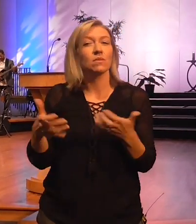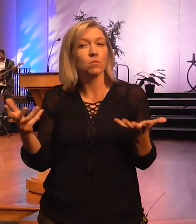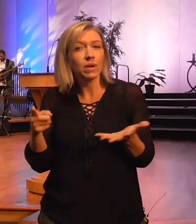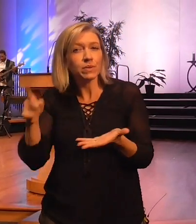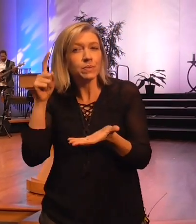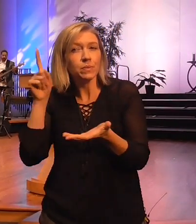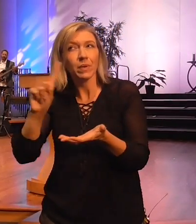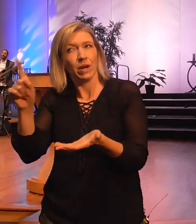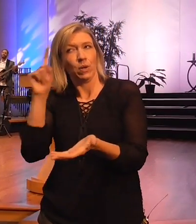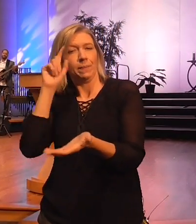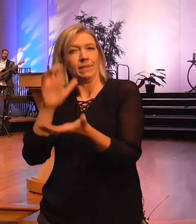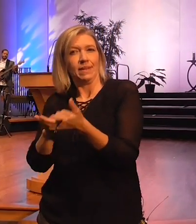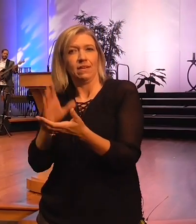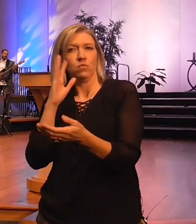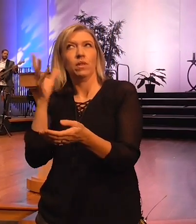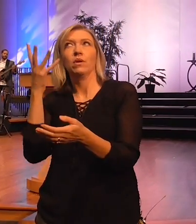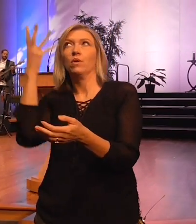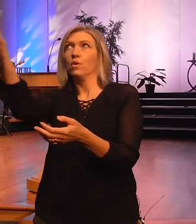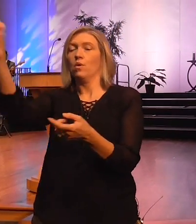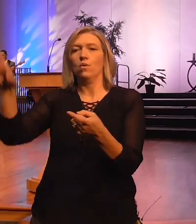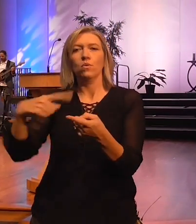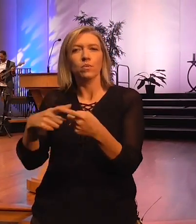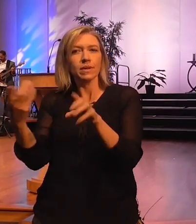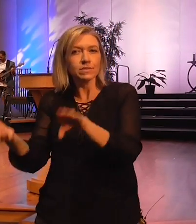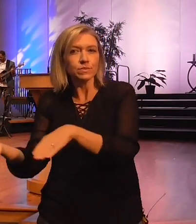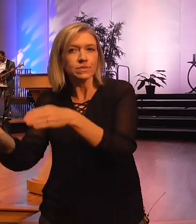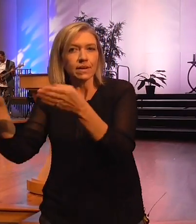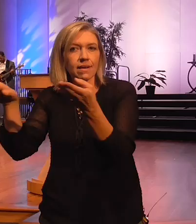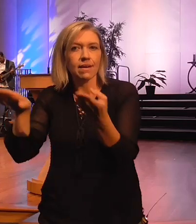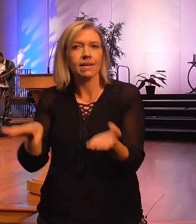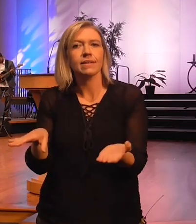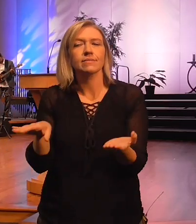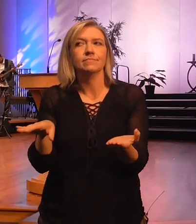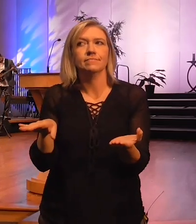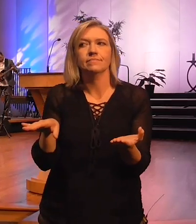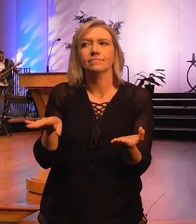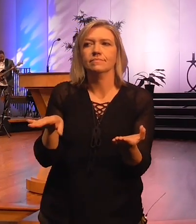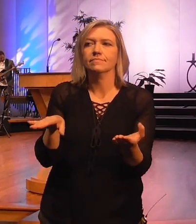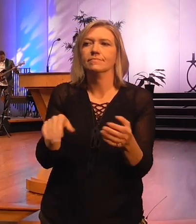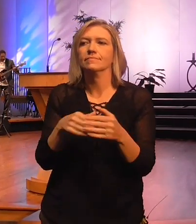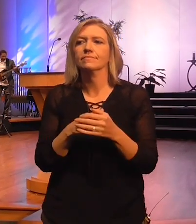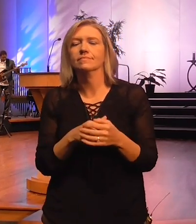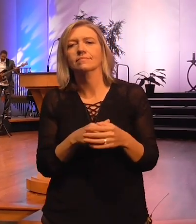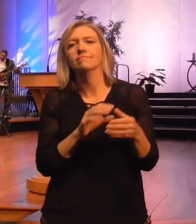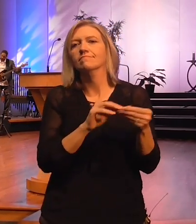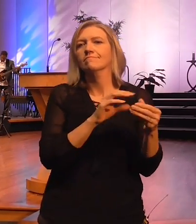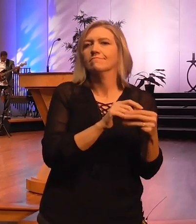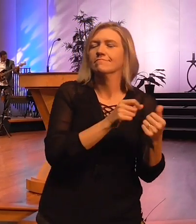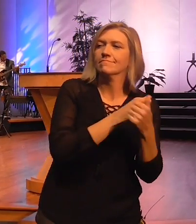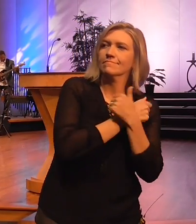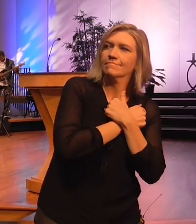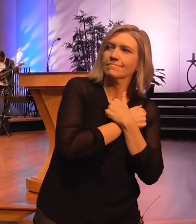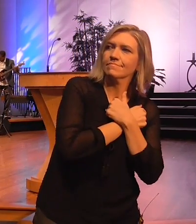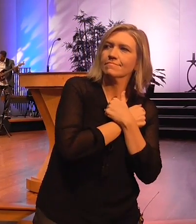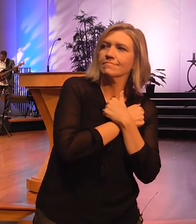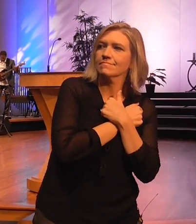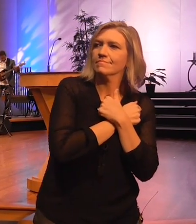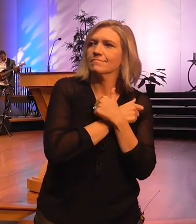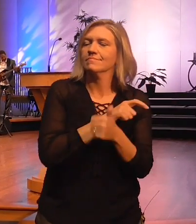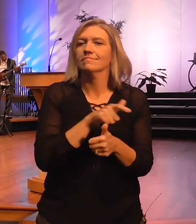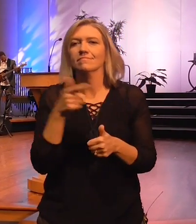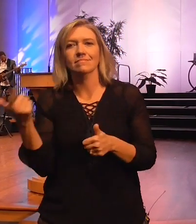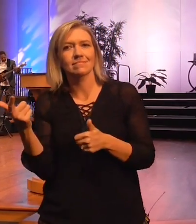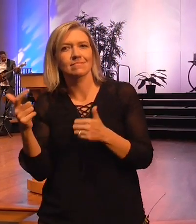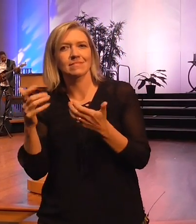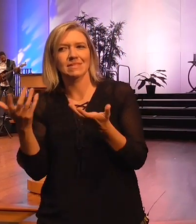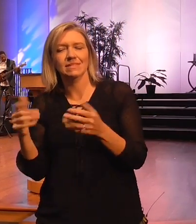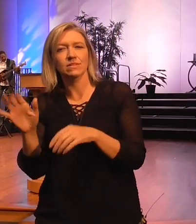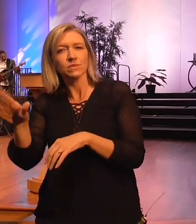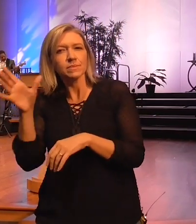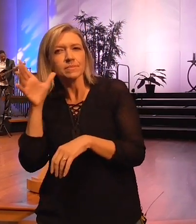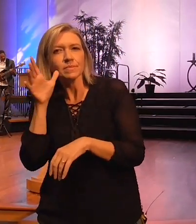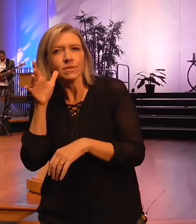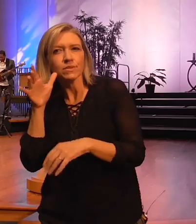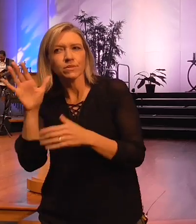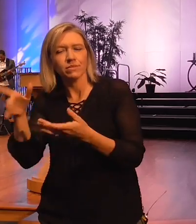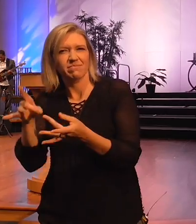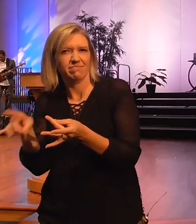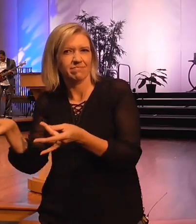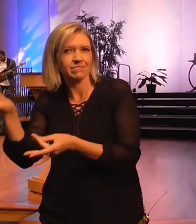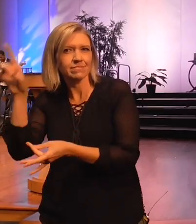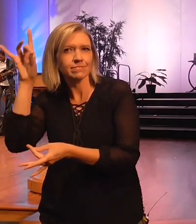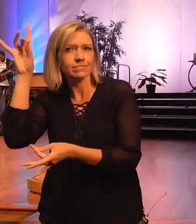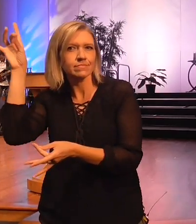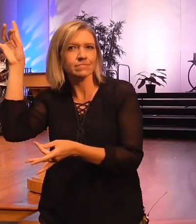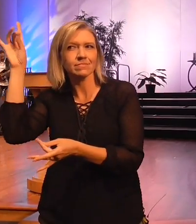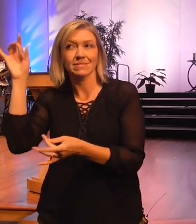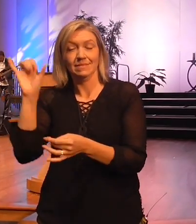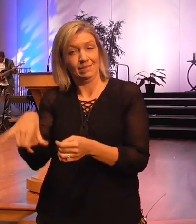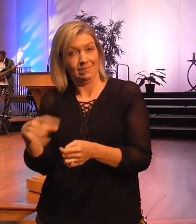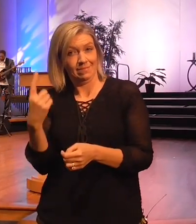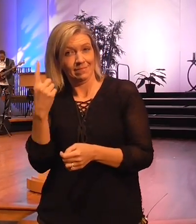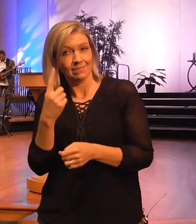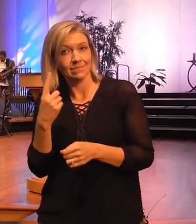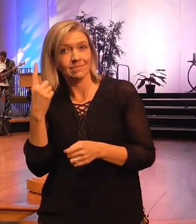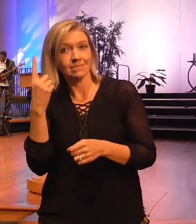que nos vamos cuando morimos [Música] cómo estamos hechos está en el fantasma de tu madre